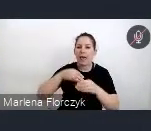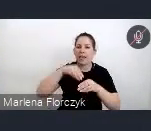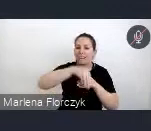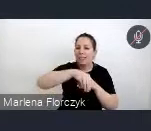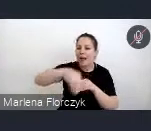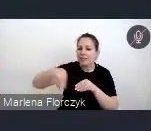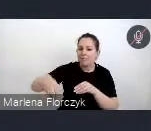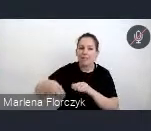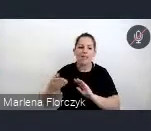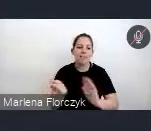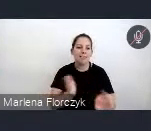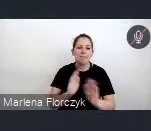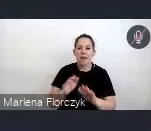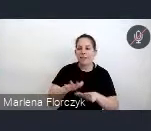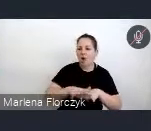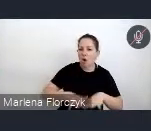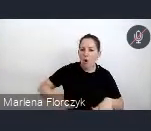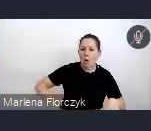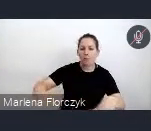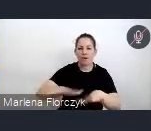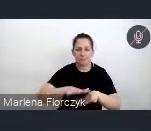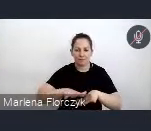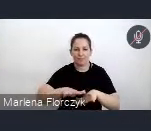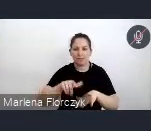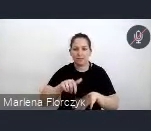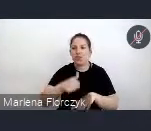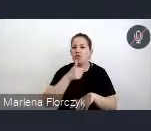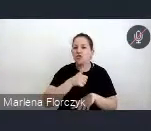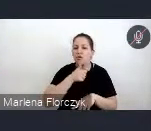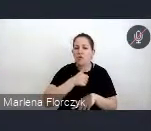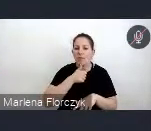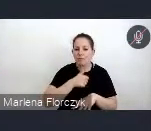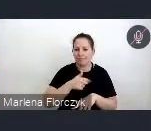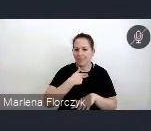i dbania o ten obszar zielony w naszym mieście.